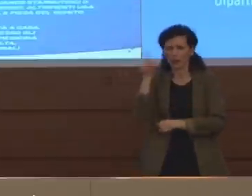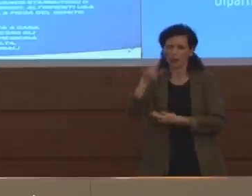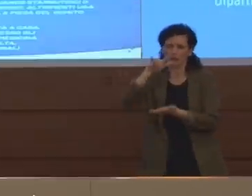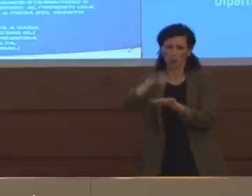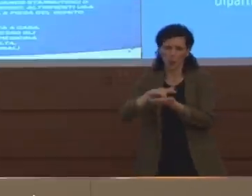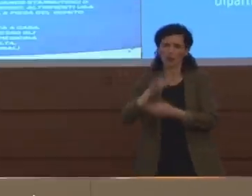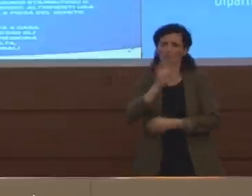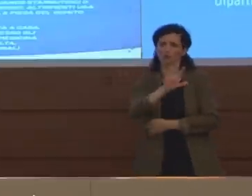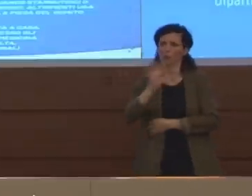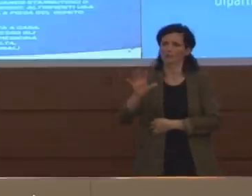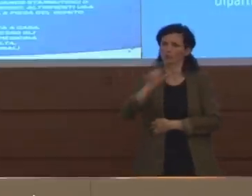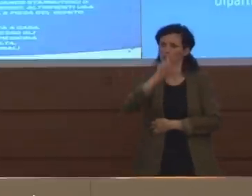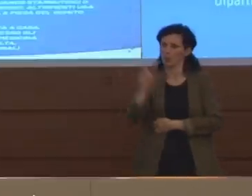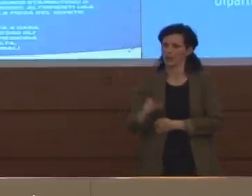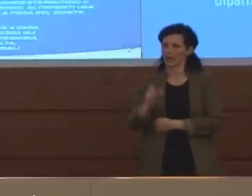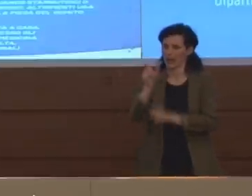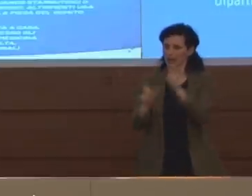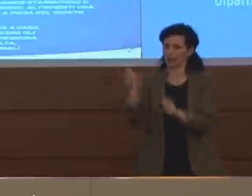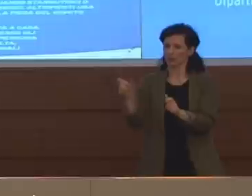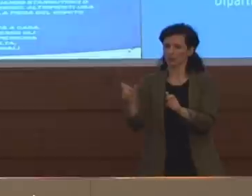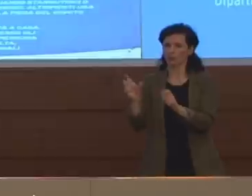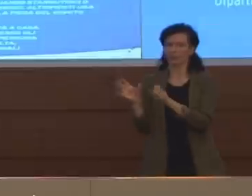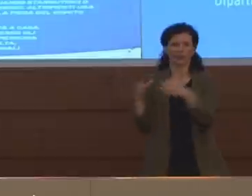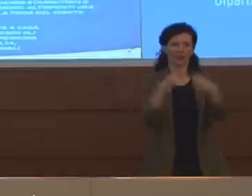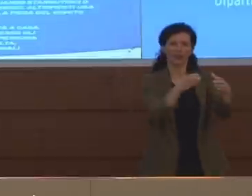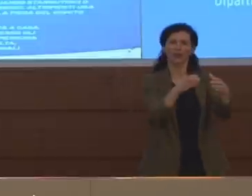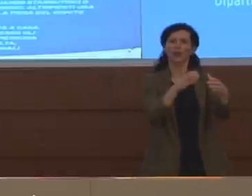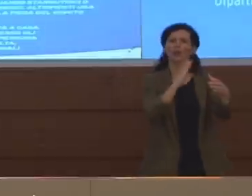tornavano da Wuhan li abbiamo messi 14 giorni alla Cecchignola e non erano